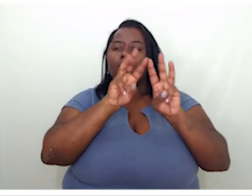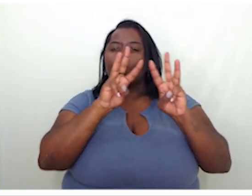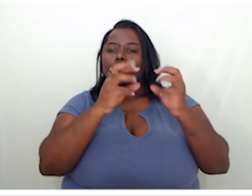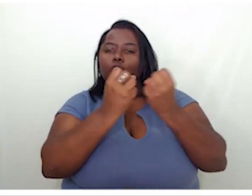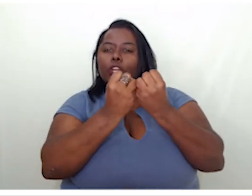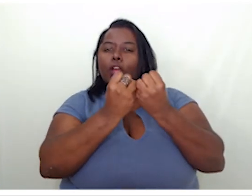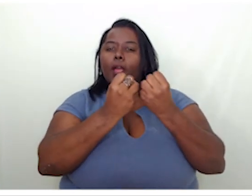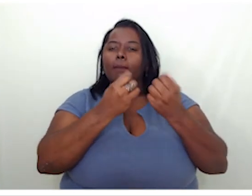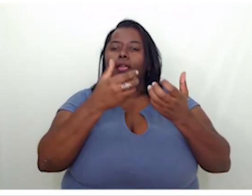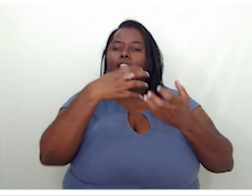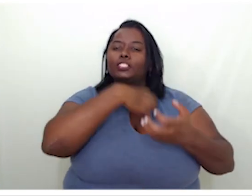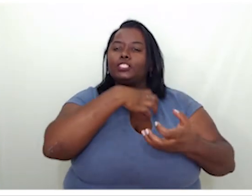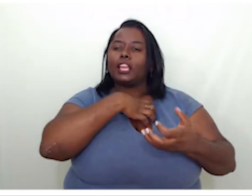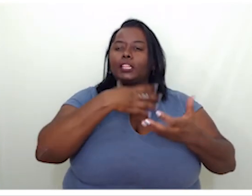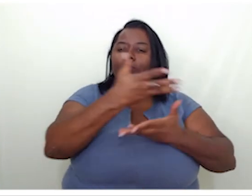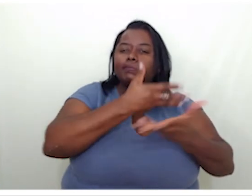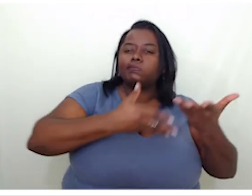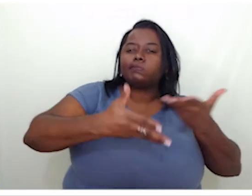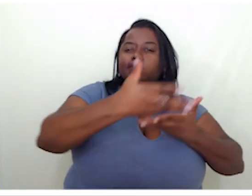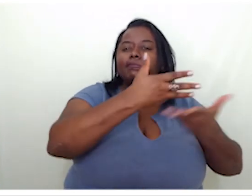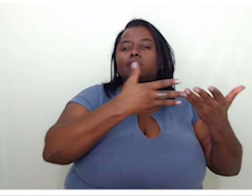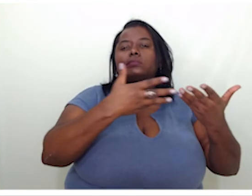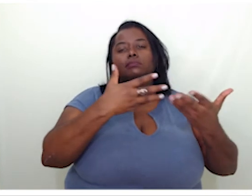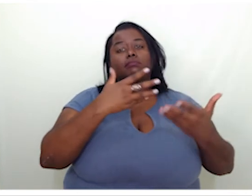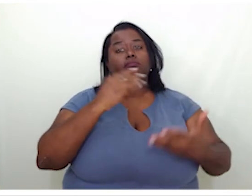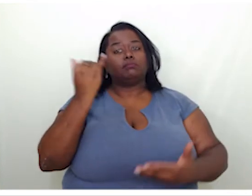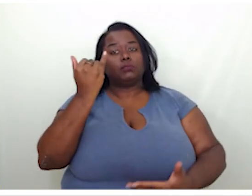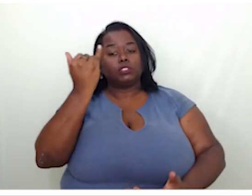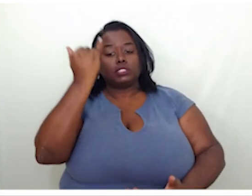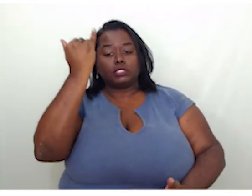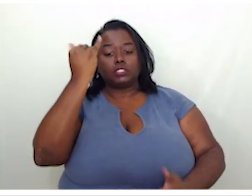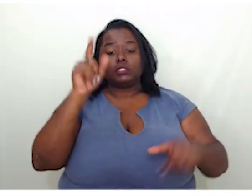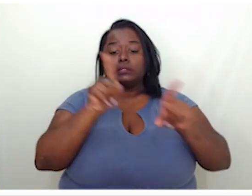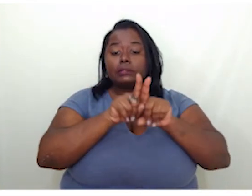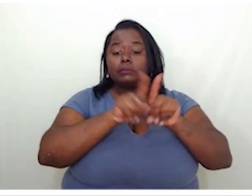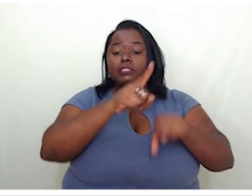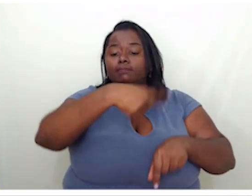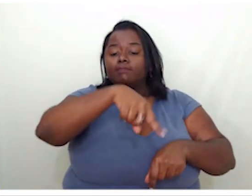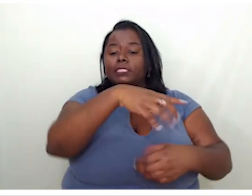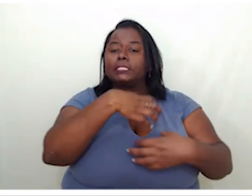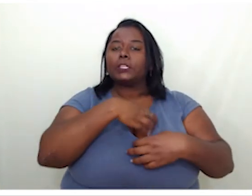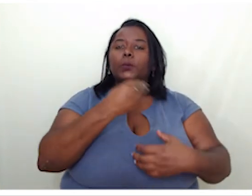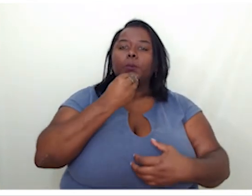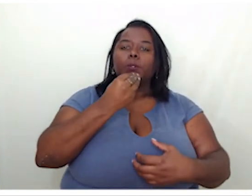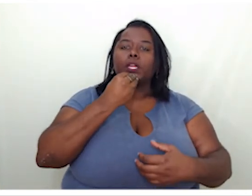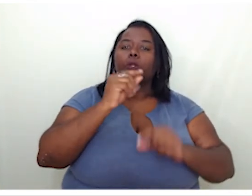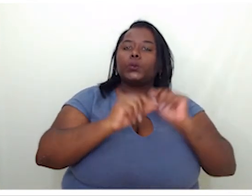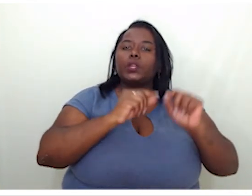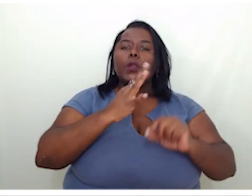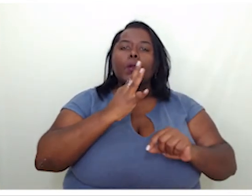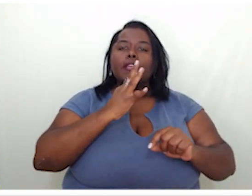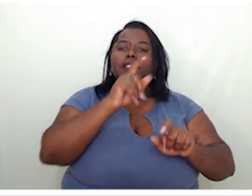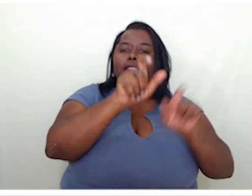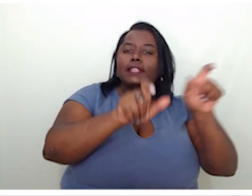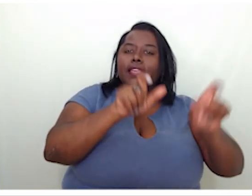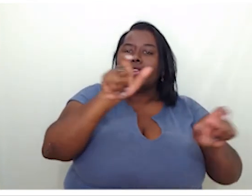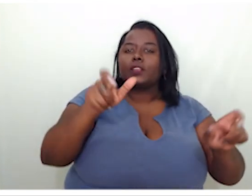también adquirieron nuevas perspectivas basadas en experiencias de trabajo de los pares.